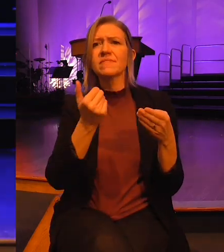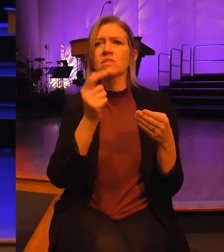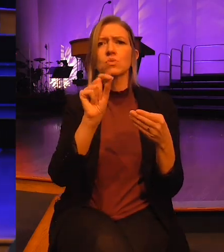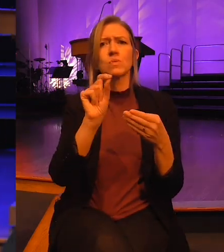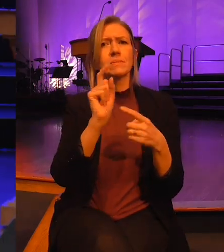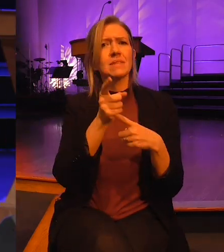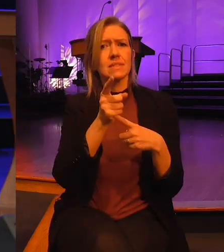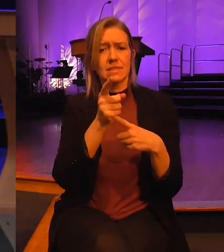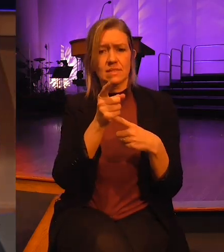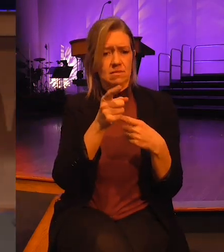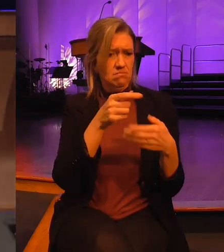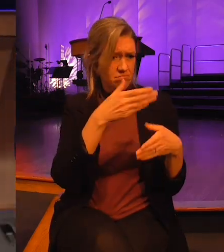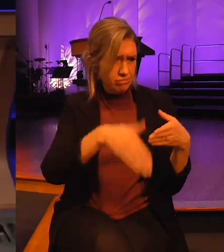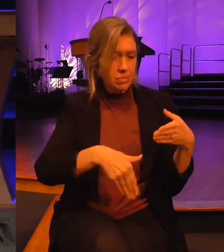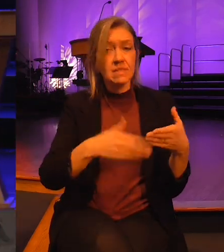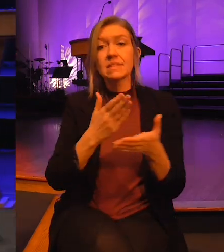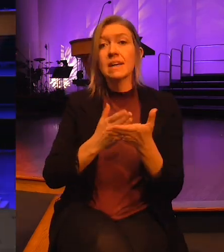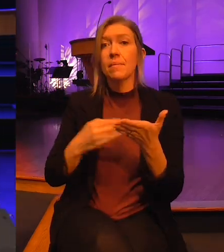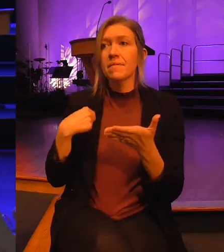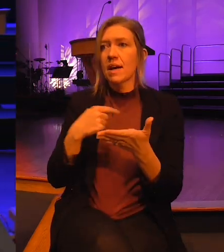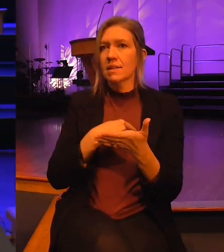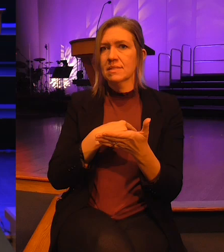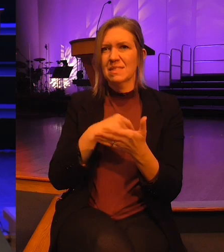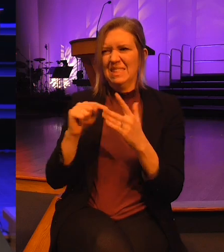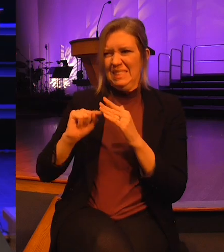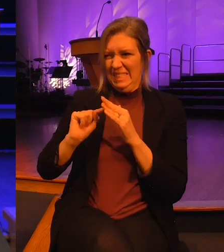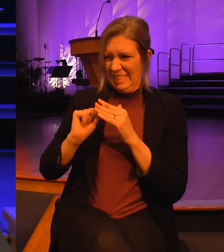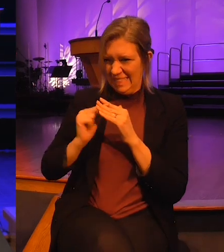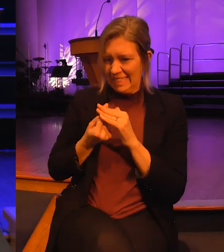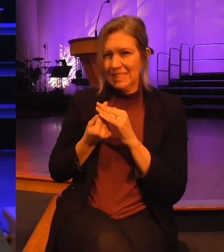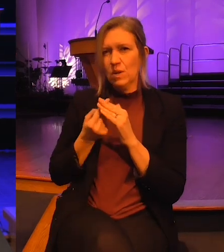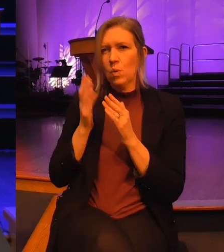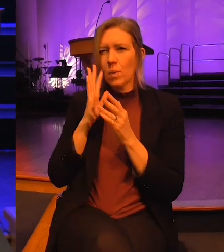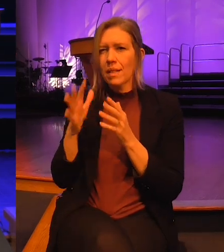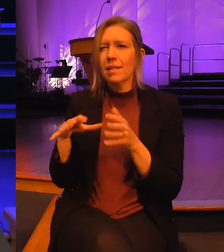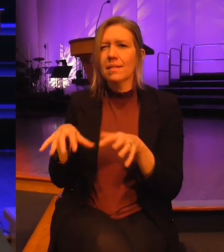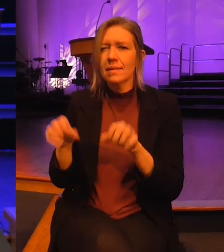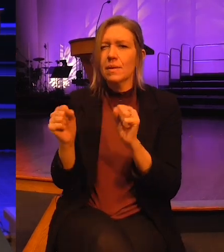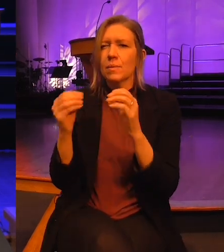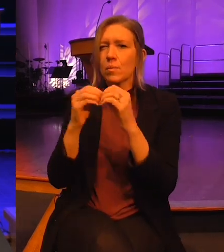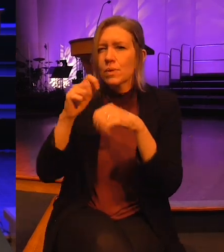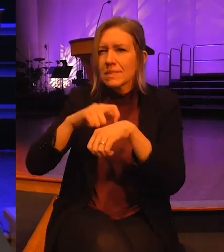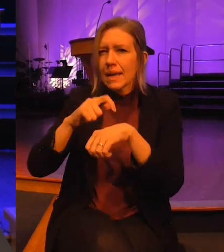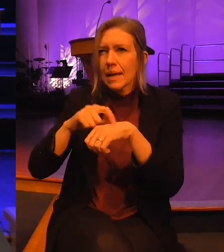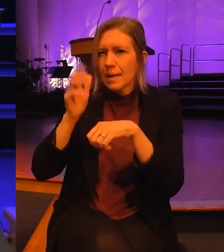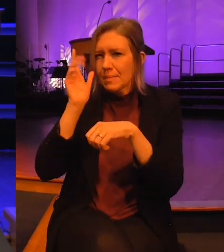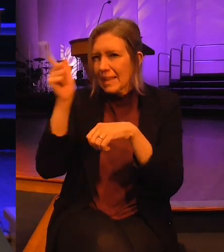de refinamiento después, para recordarles a aquellos de ustedes que están aquí en la sala, vamos a hacer un